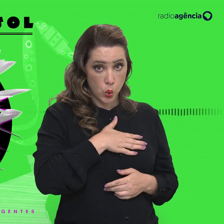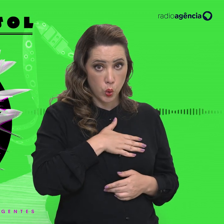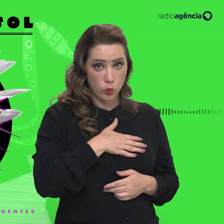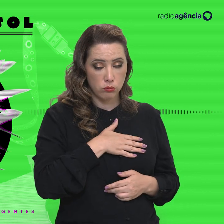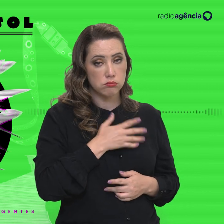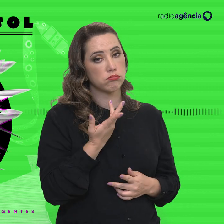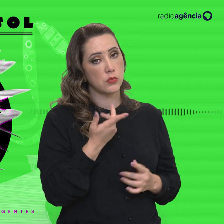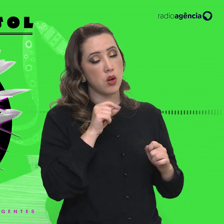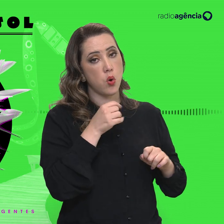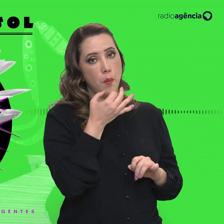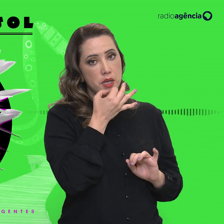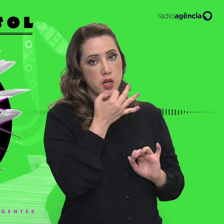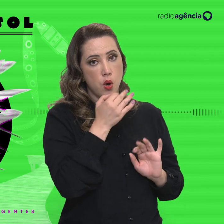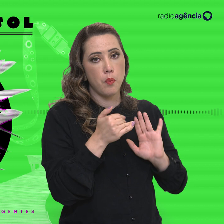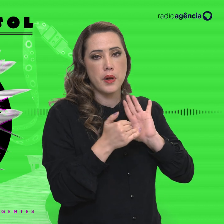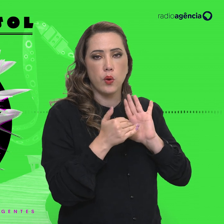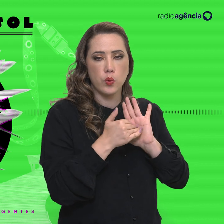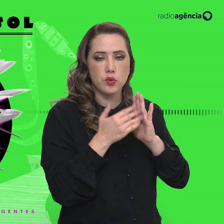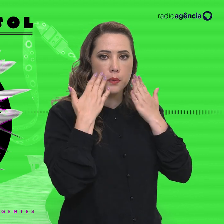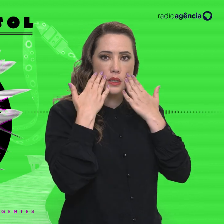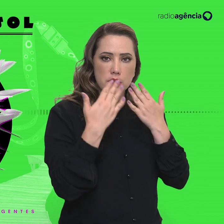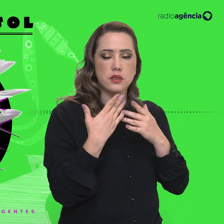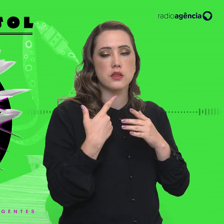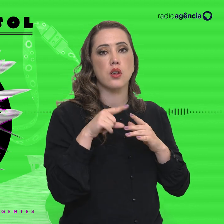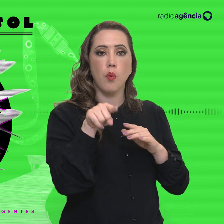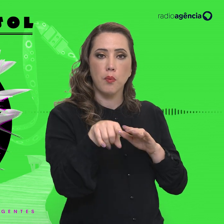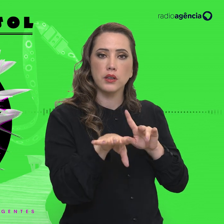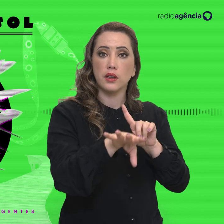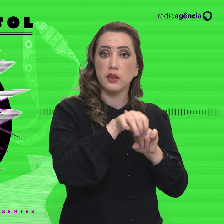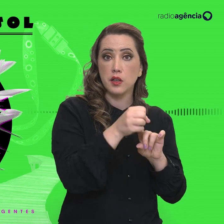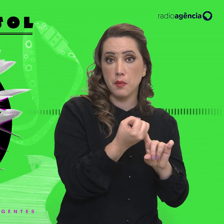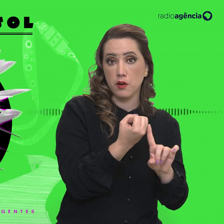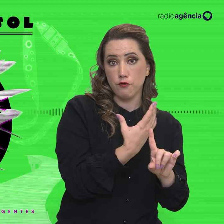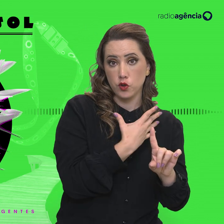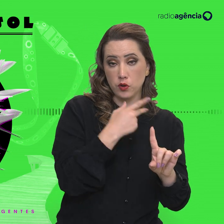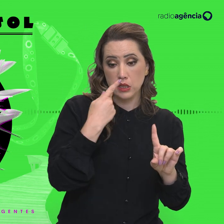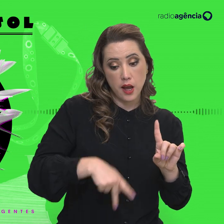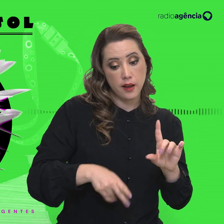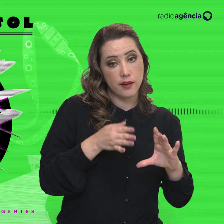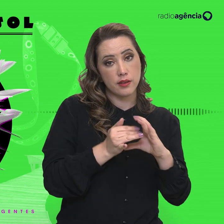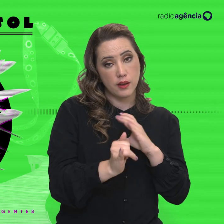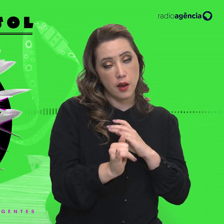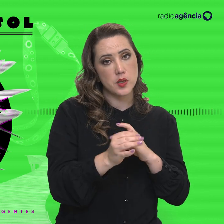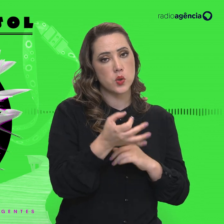última temporada e tudo, manda para a Ouvidoria da EBC suas sugestões, seus elogios, suas críticas.